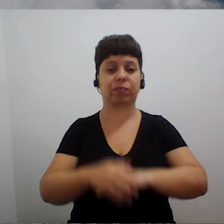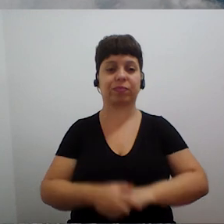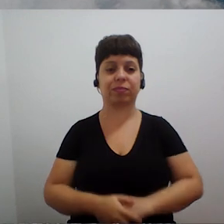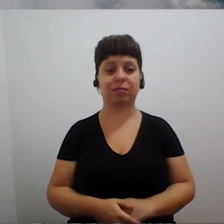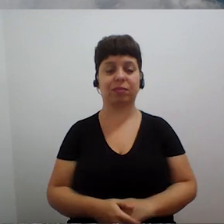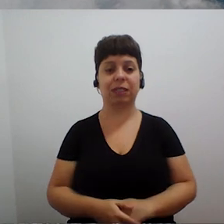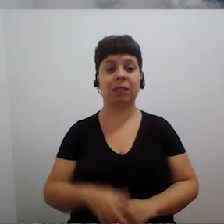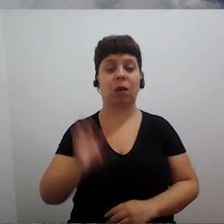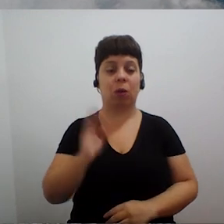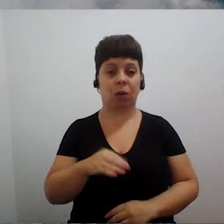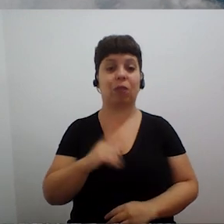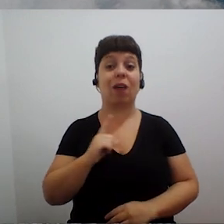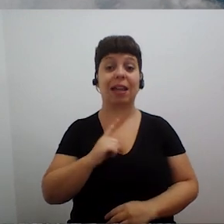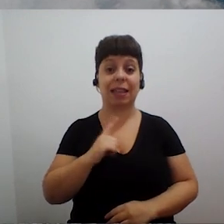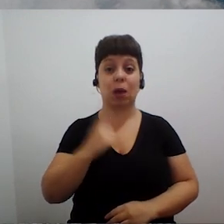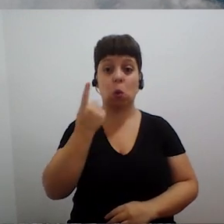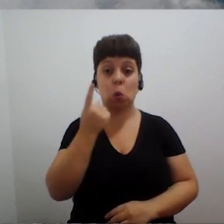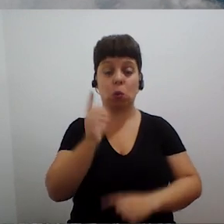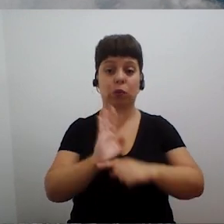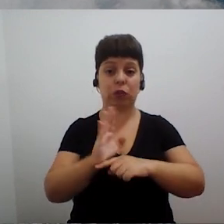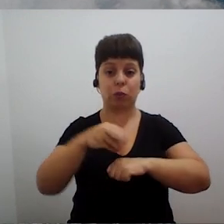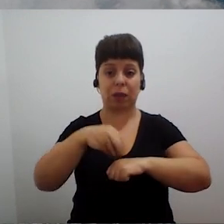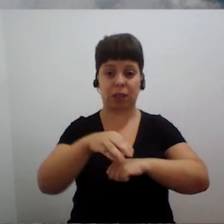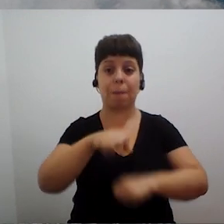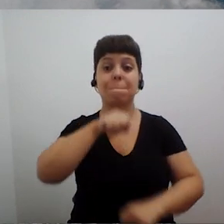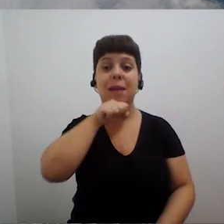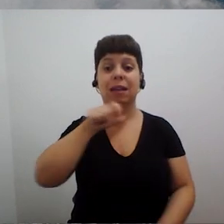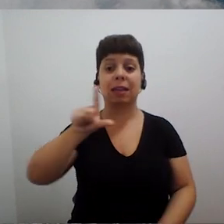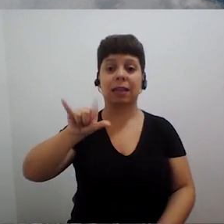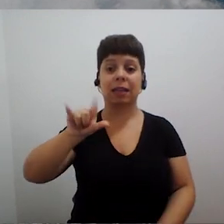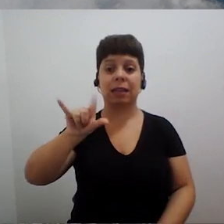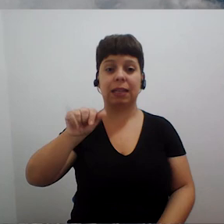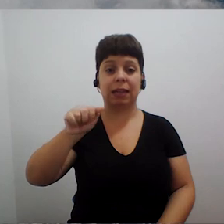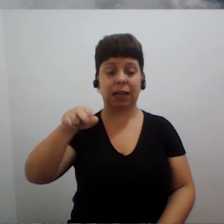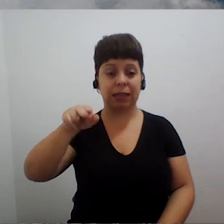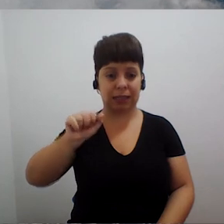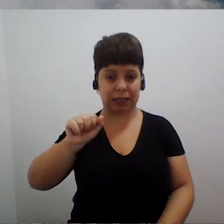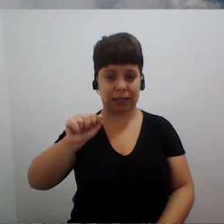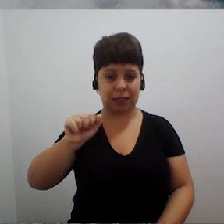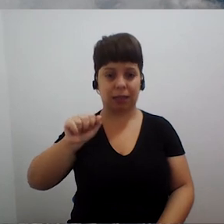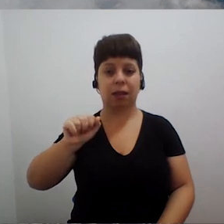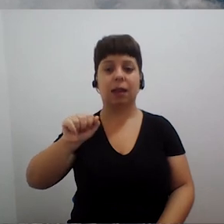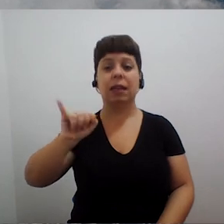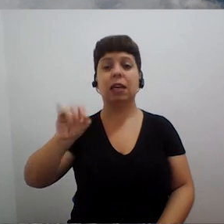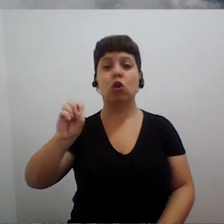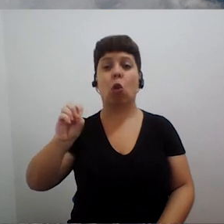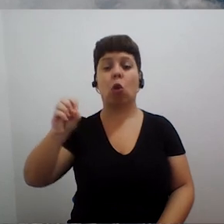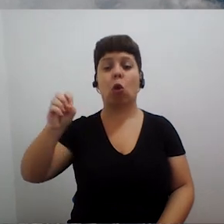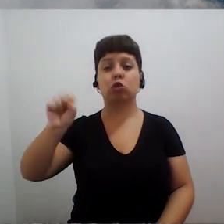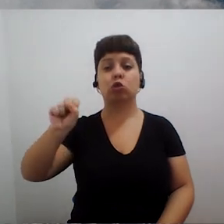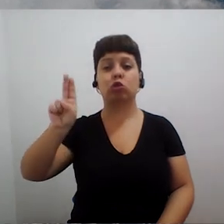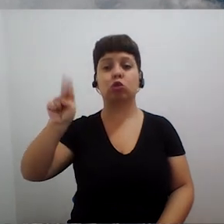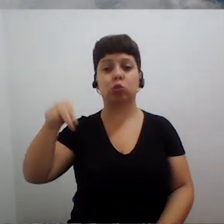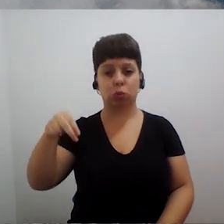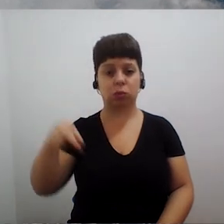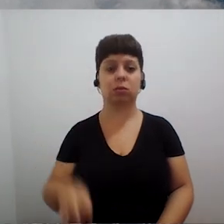A gente vai ter uma mensagem da mãe Liliana ou Lili Ana da Oxum, a gente vai ter